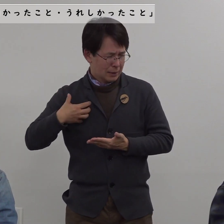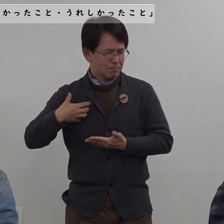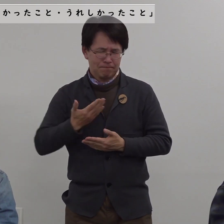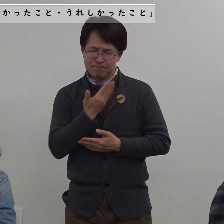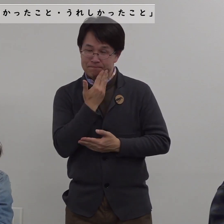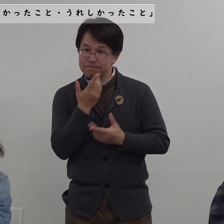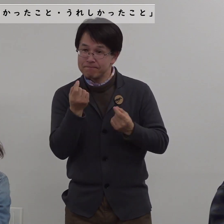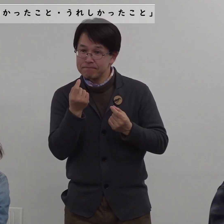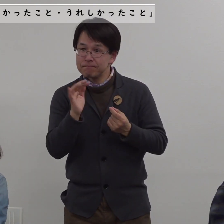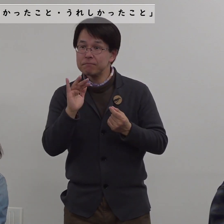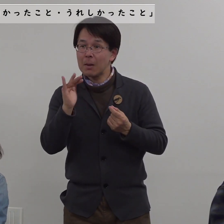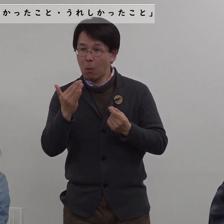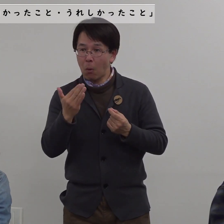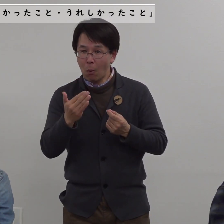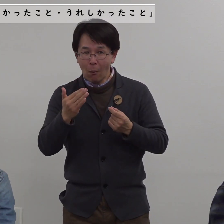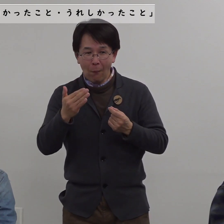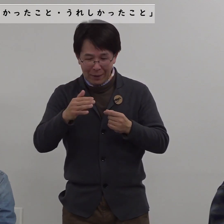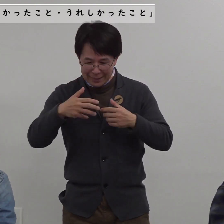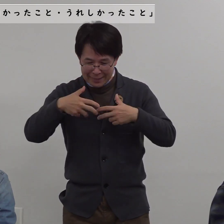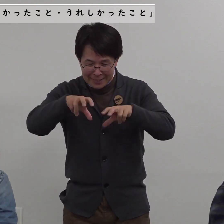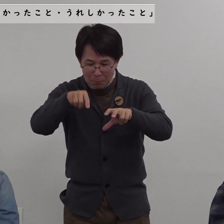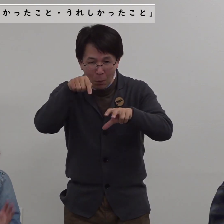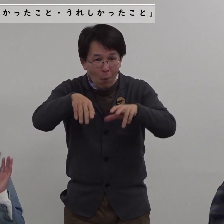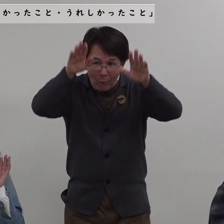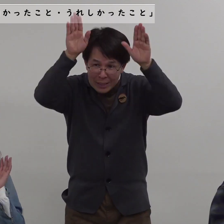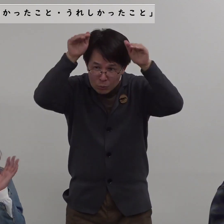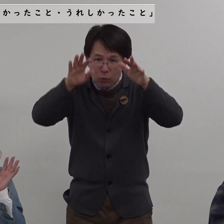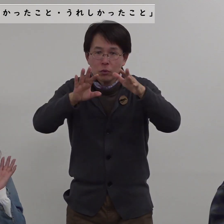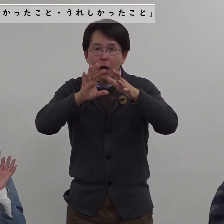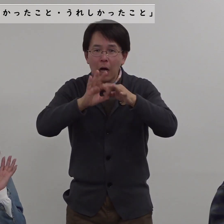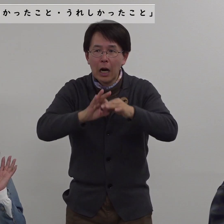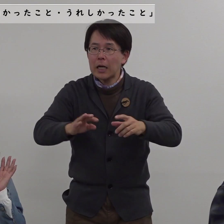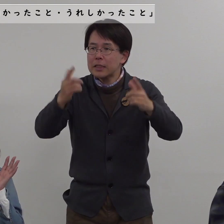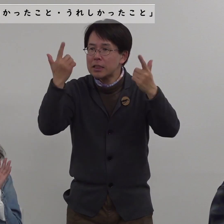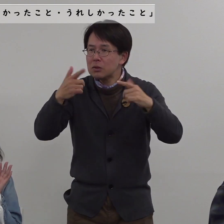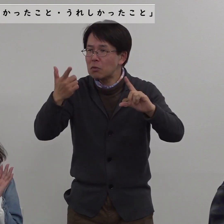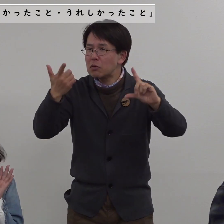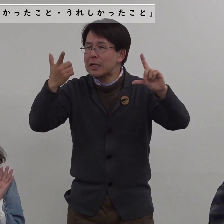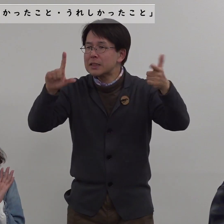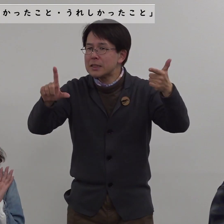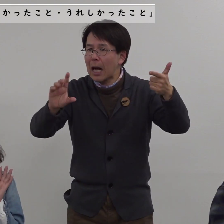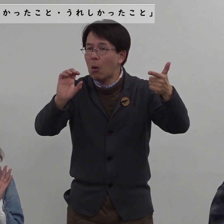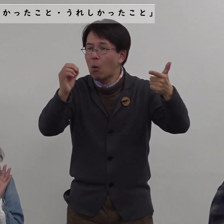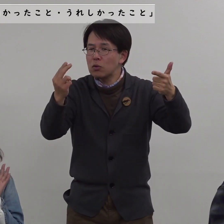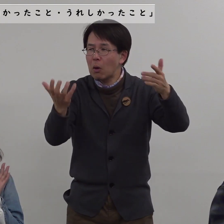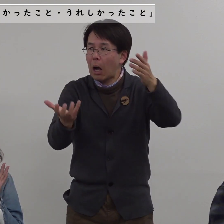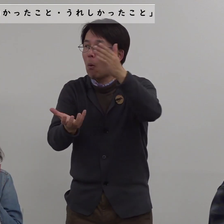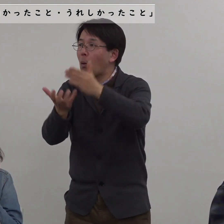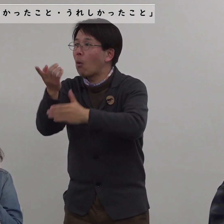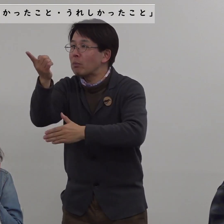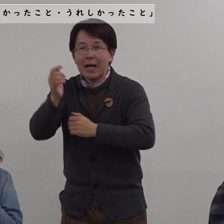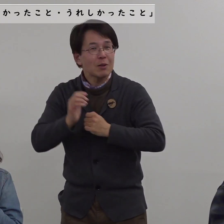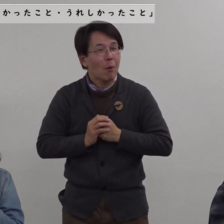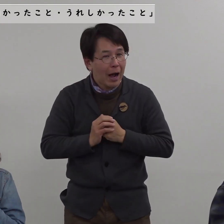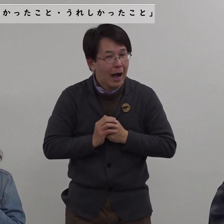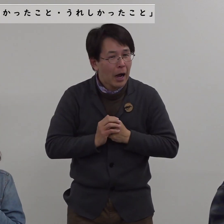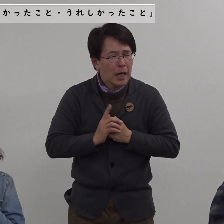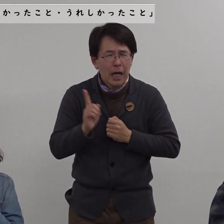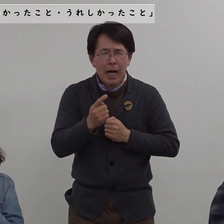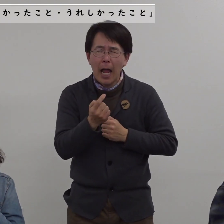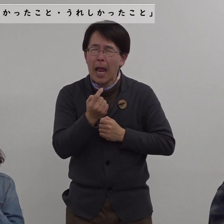やはり犬、生き物なので いつもとは違う音が起こった とか何か変な音がしているっていうと